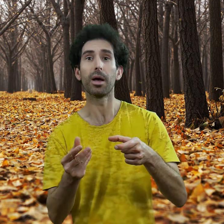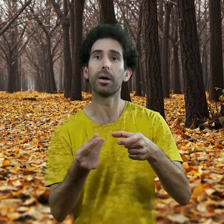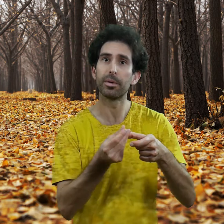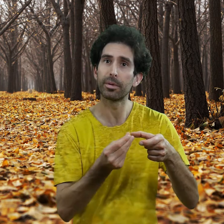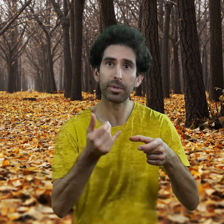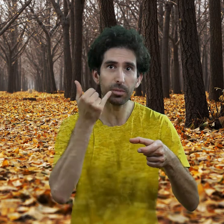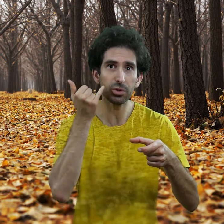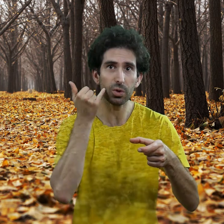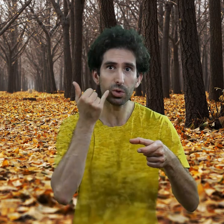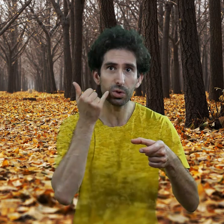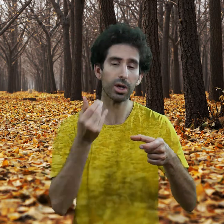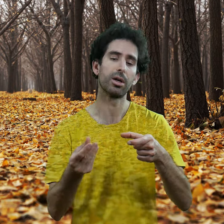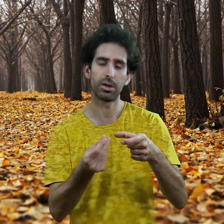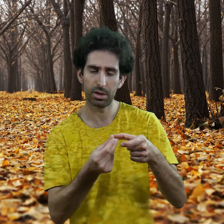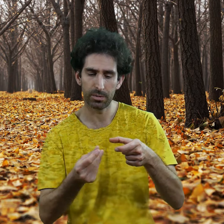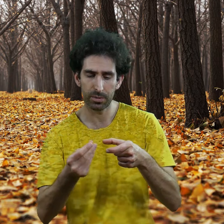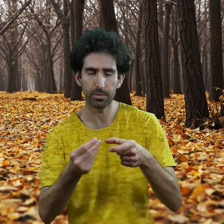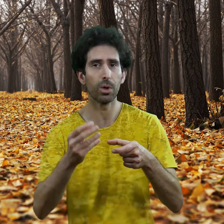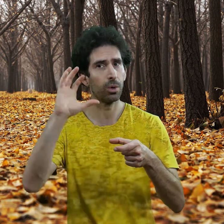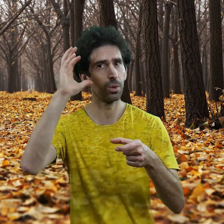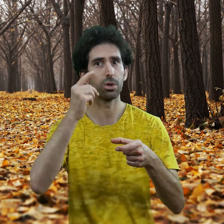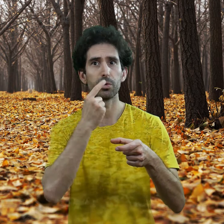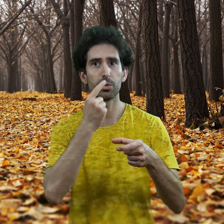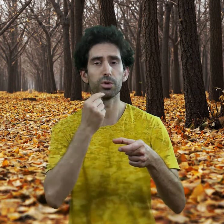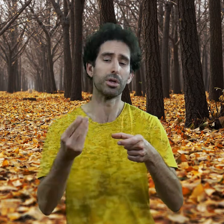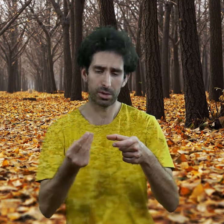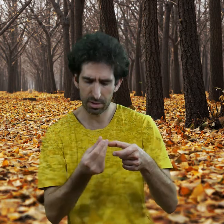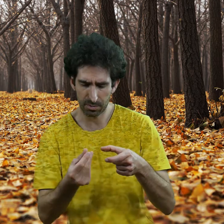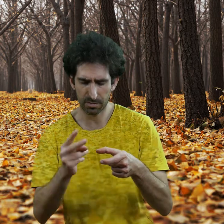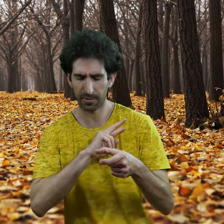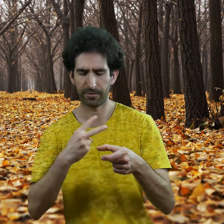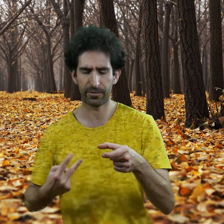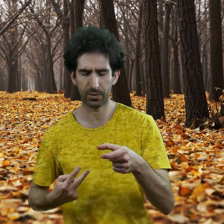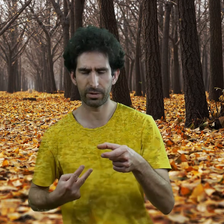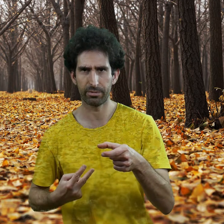jaunes, oranges-rouges et violets.